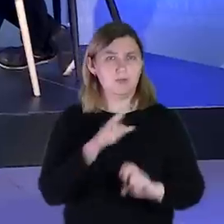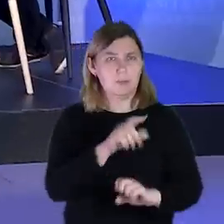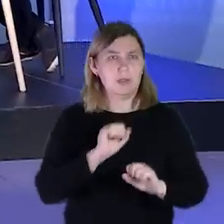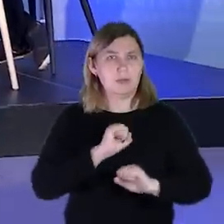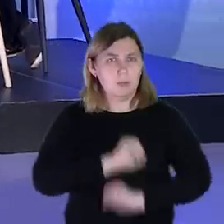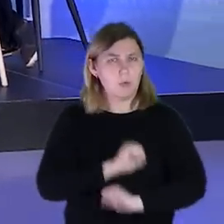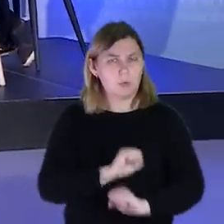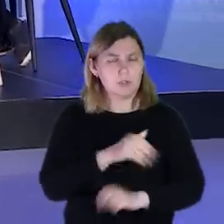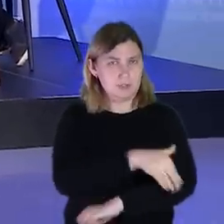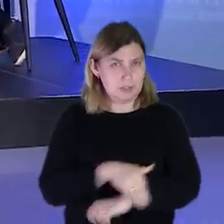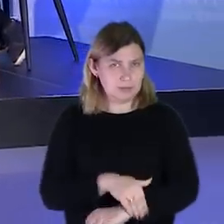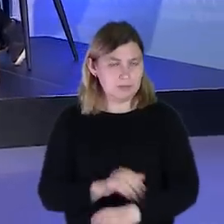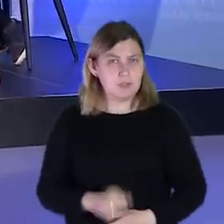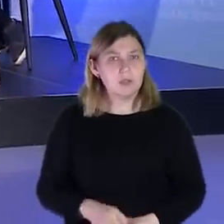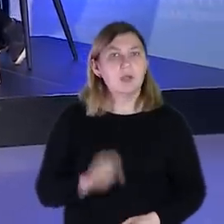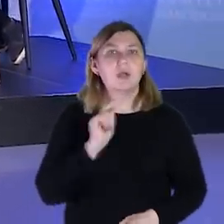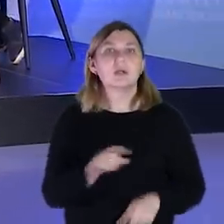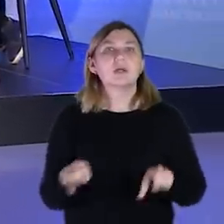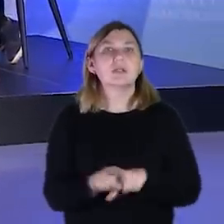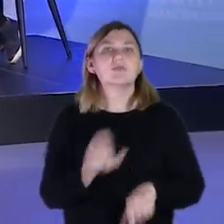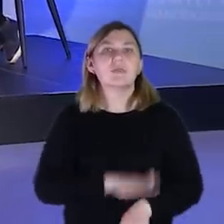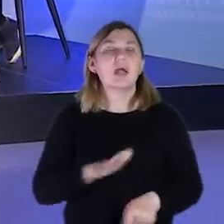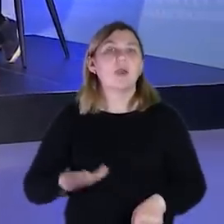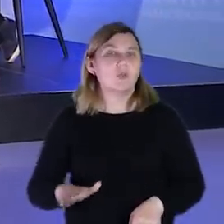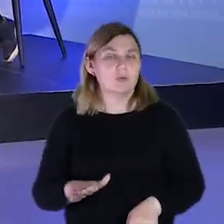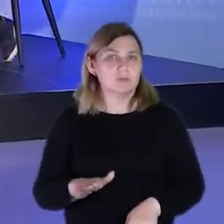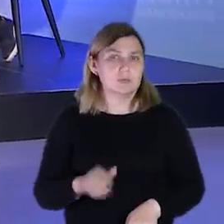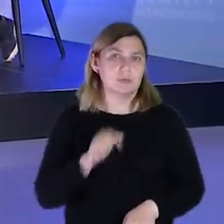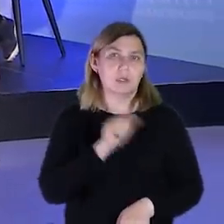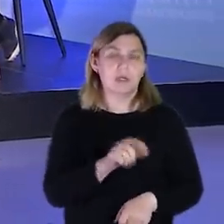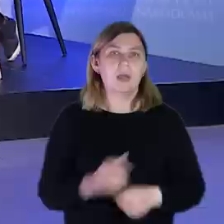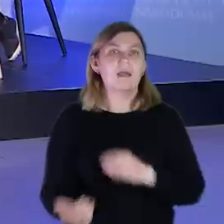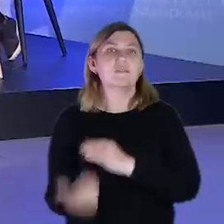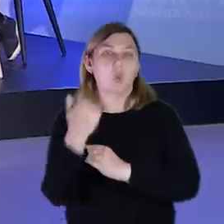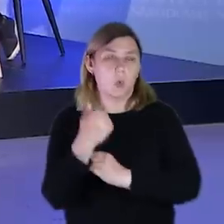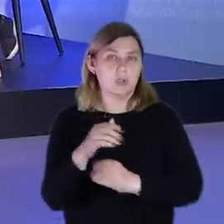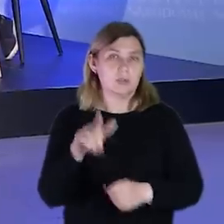Kresy opanować. Poza tym kwestia narodowościowa: pamiętajmy o tym, że Kresy Wschodnie,